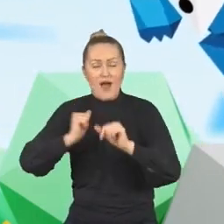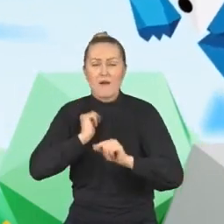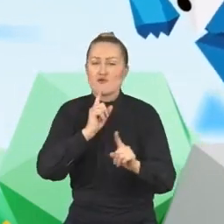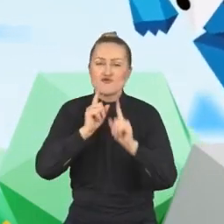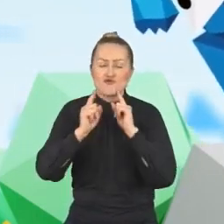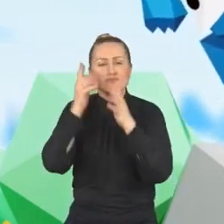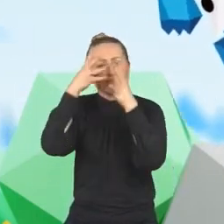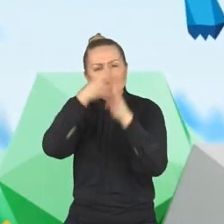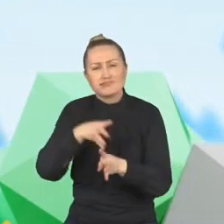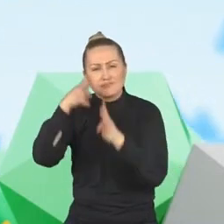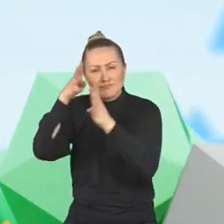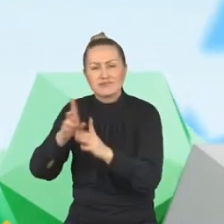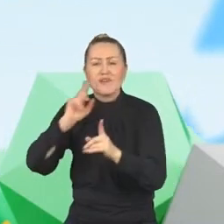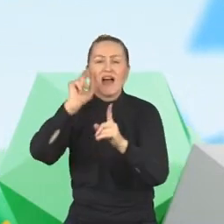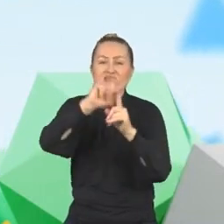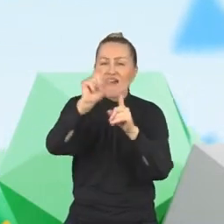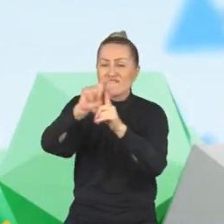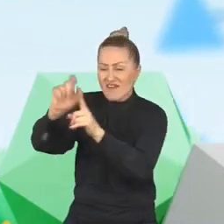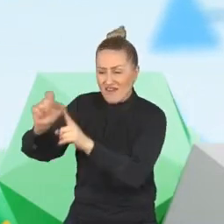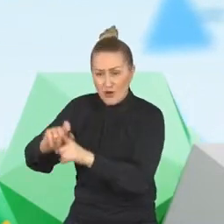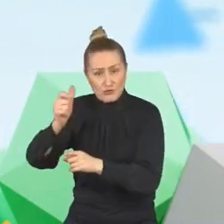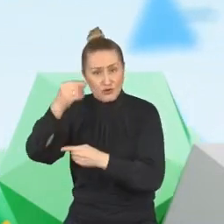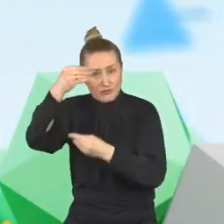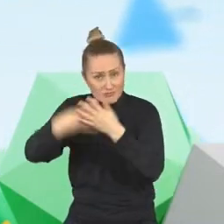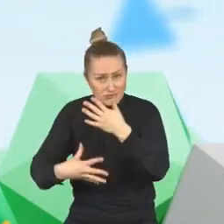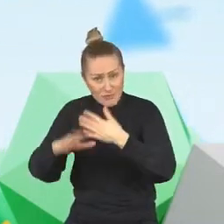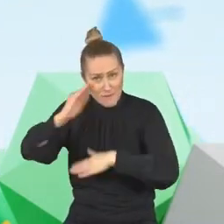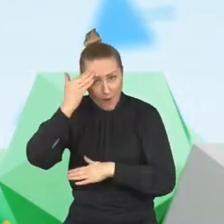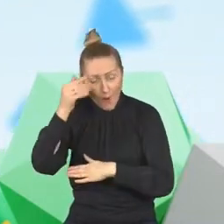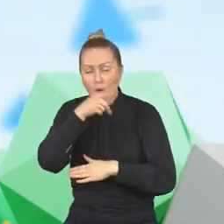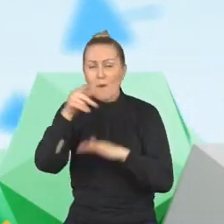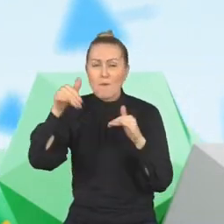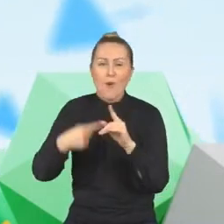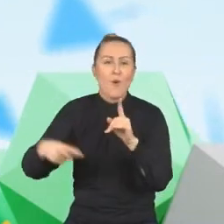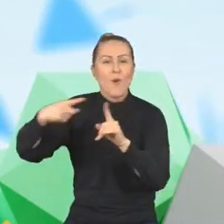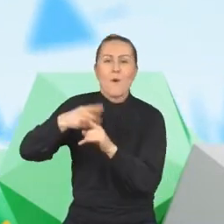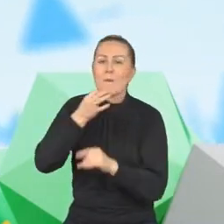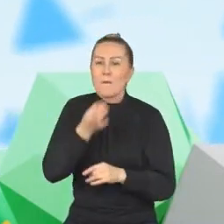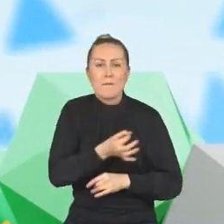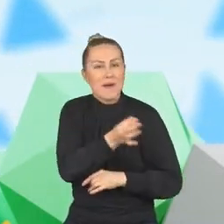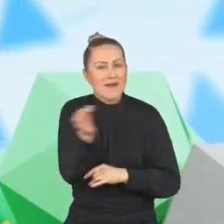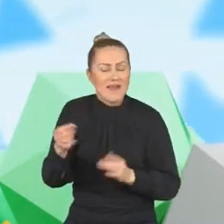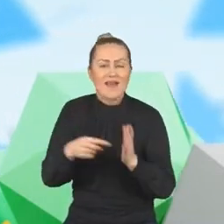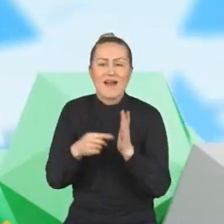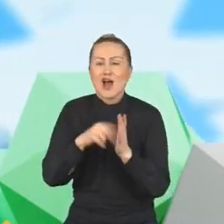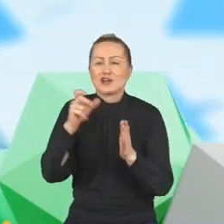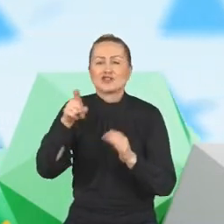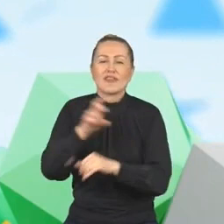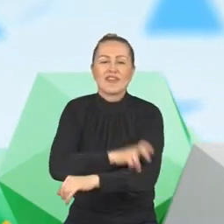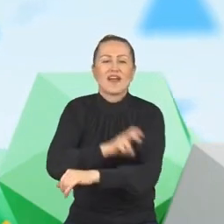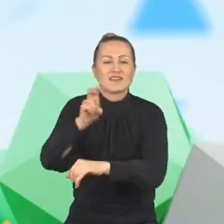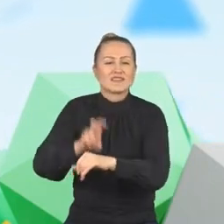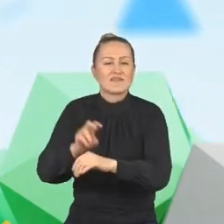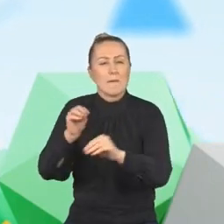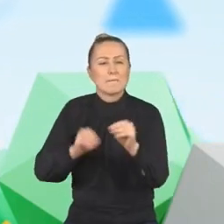te pojęcia, które przed chwilą poznali, to macie jeszcze szansę podpytać, czy przypadkiem te techniki manipulacji to nie jest coś, co właśnie uczniowie i